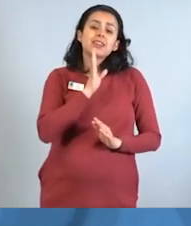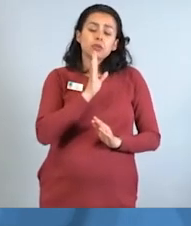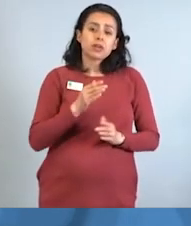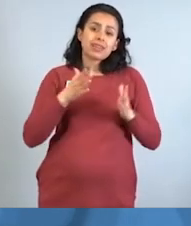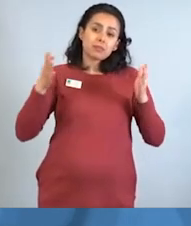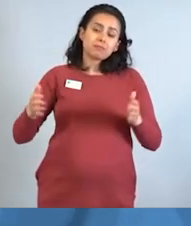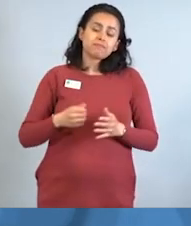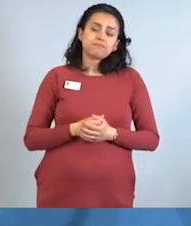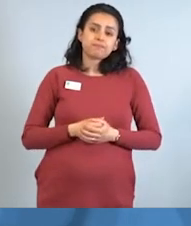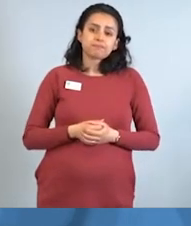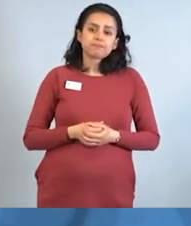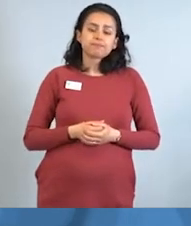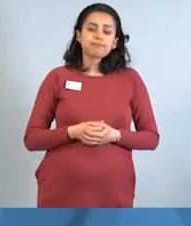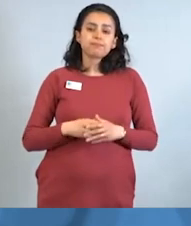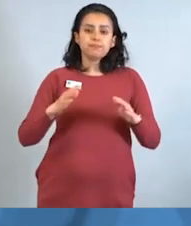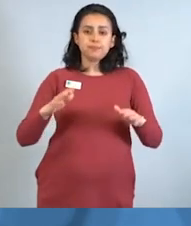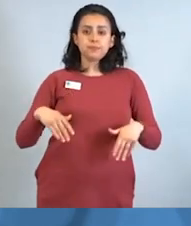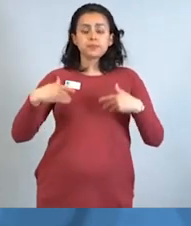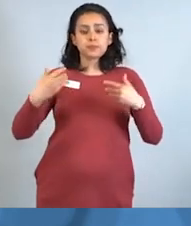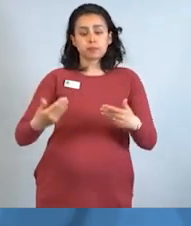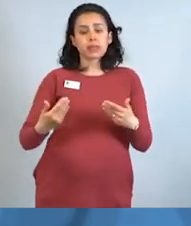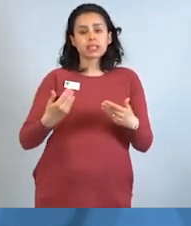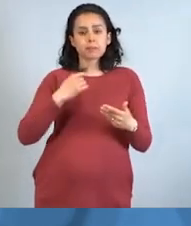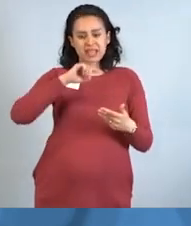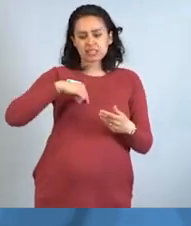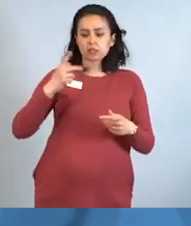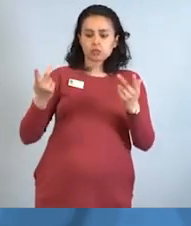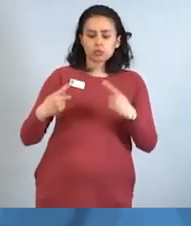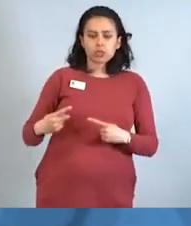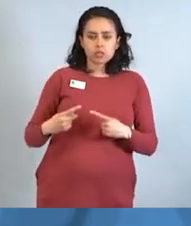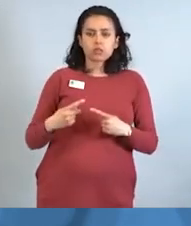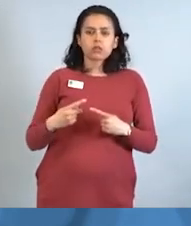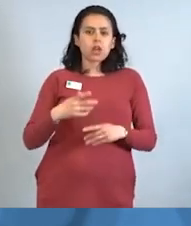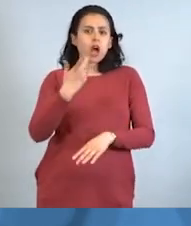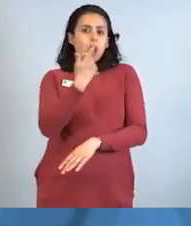Sitten on kysytty, tartuttaako rokotettu.